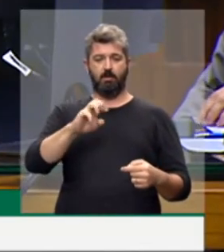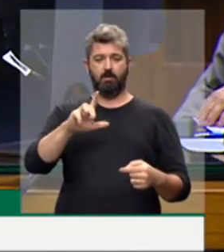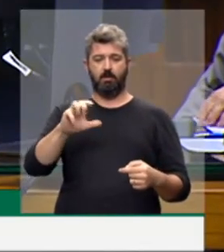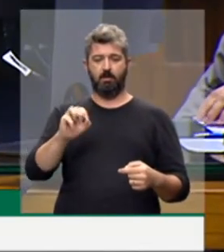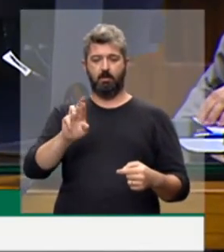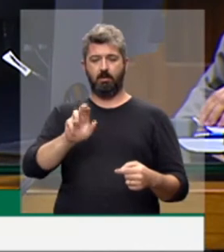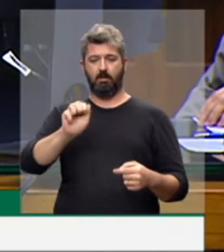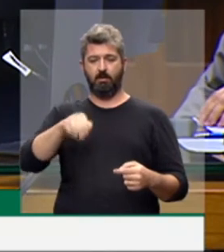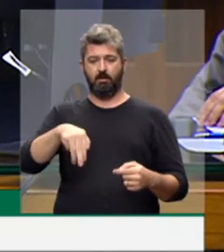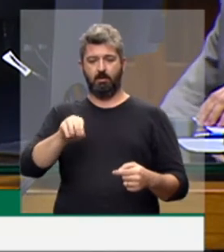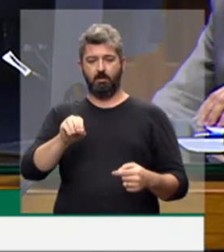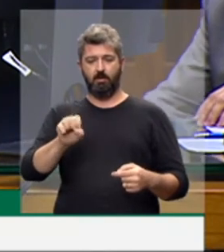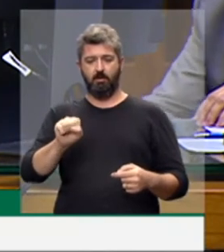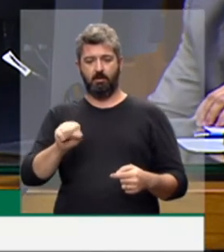DO MUNDO. -- [PRESIDENTE]: LHE